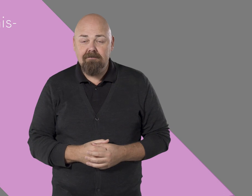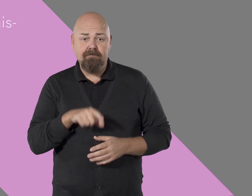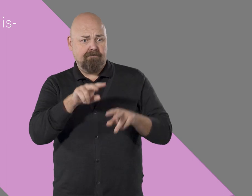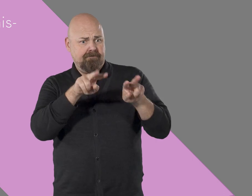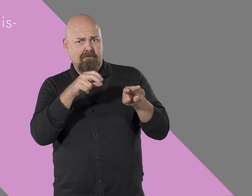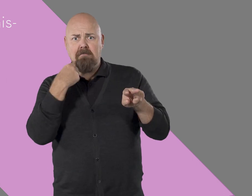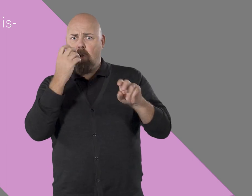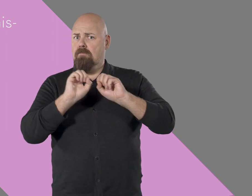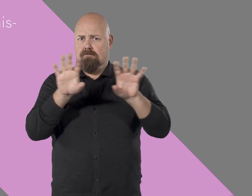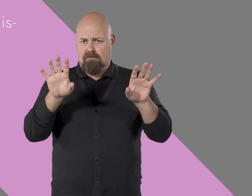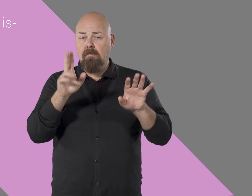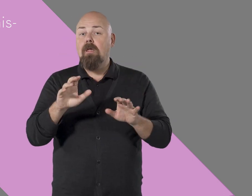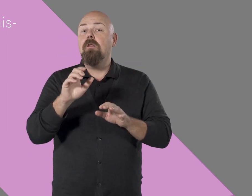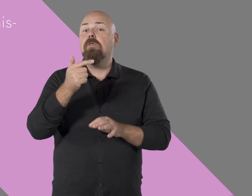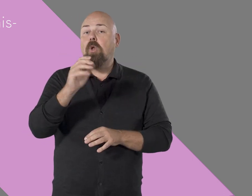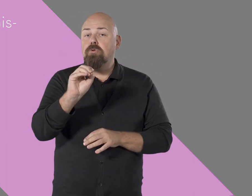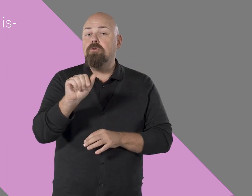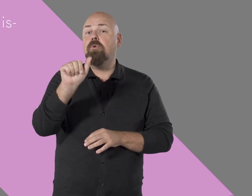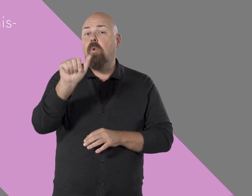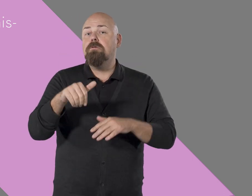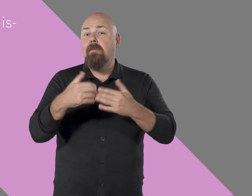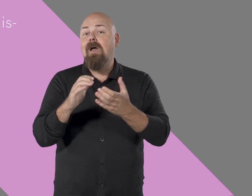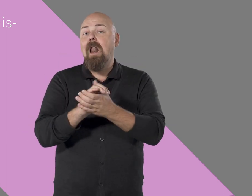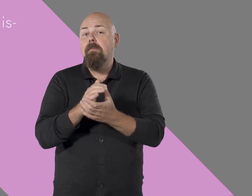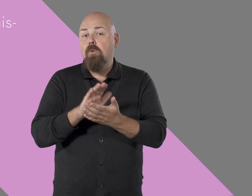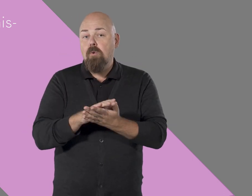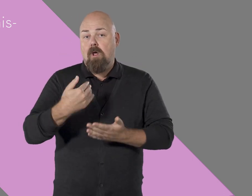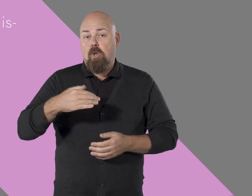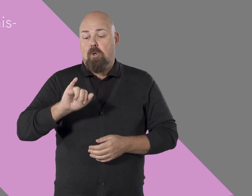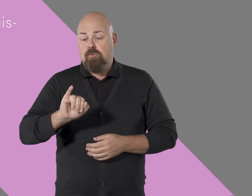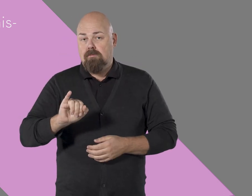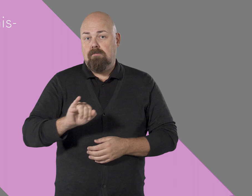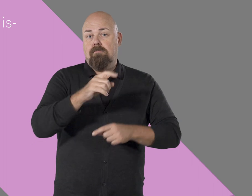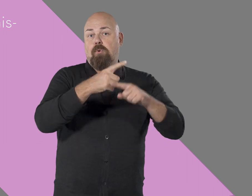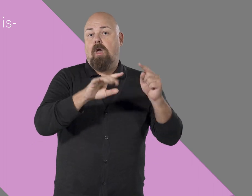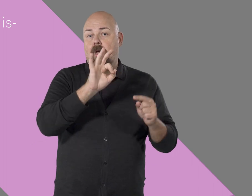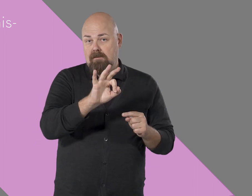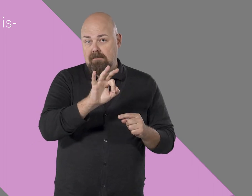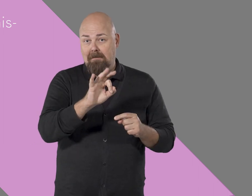Tapahtumaa voi seurata suorana lähetyksenä torstaina 9. helmikuuta klo 18–19.30 -